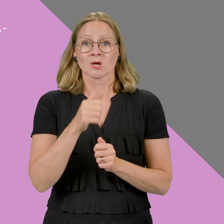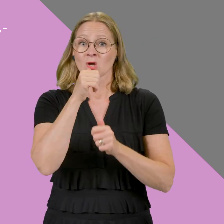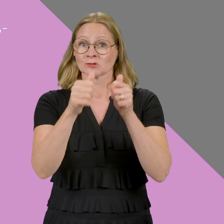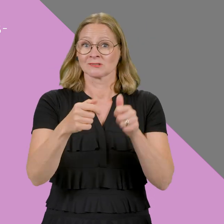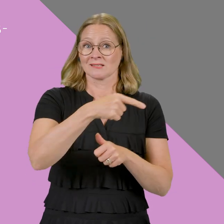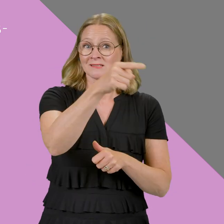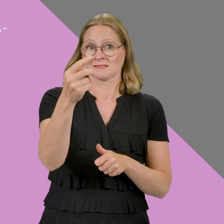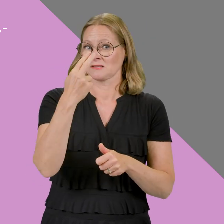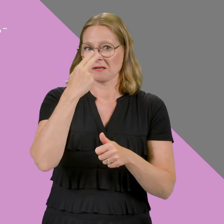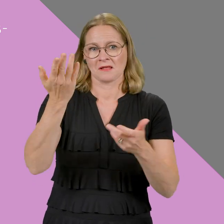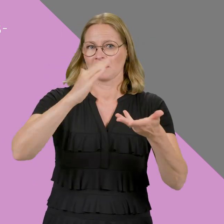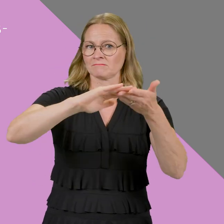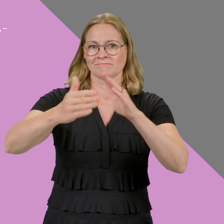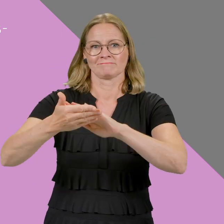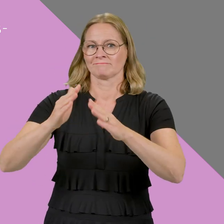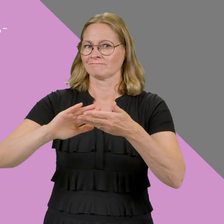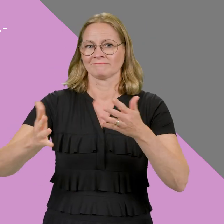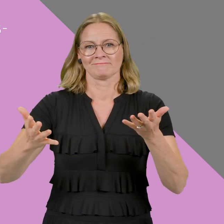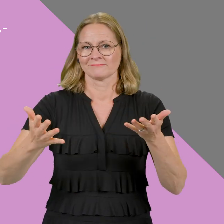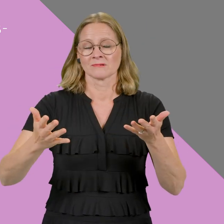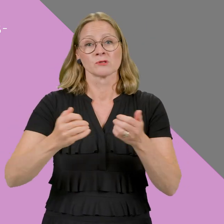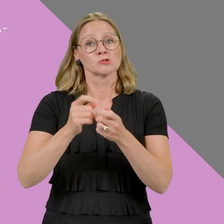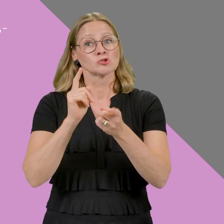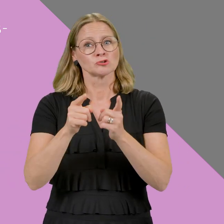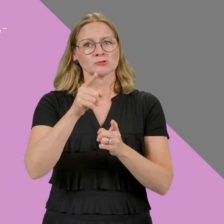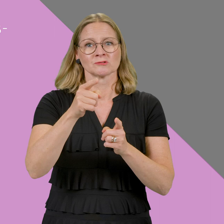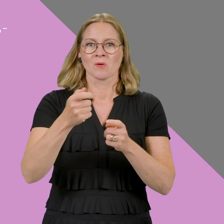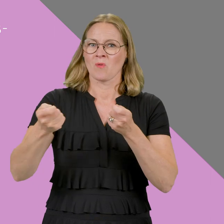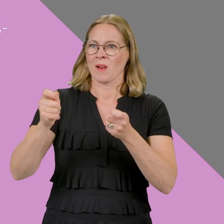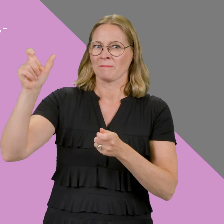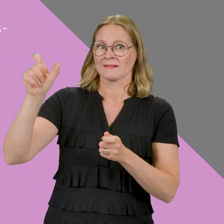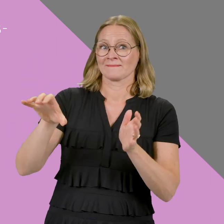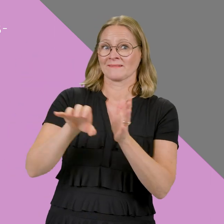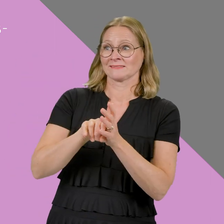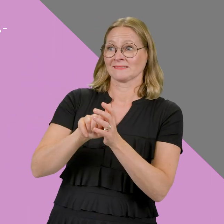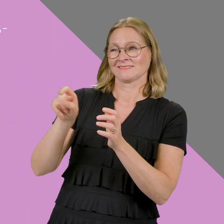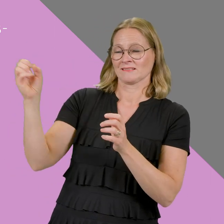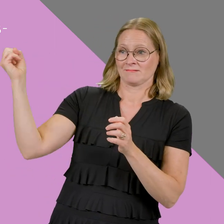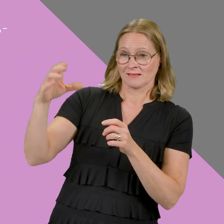Osallistujat eivät näe toisiaan, mutta jos reagoit ylläpitäjän viestiin -